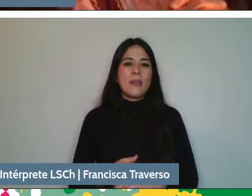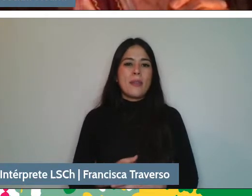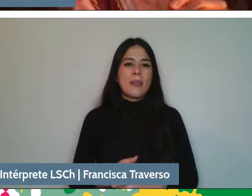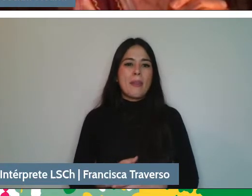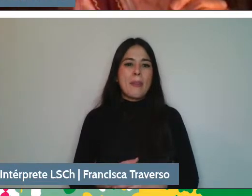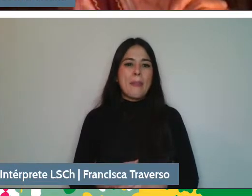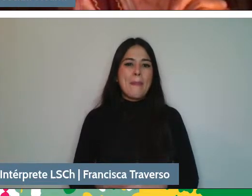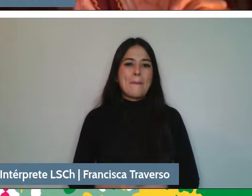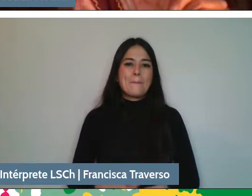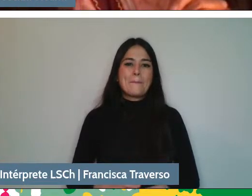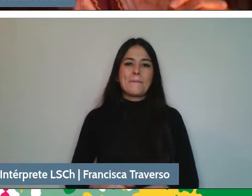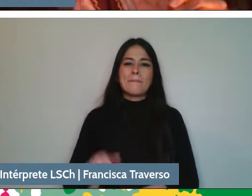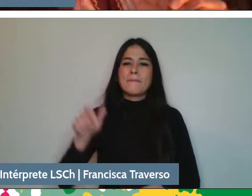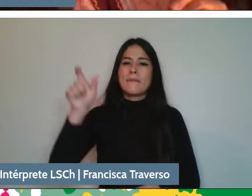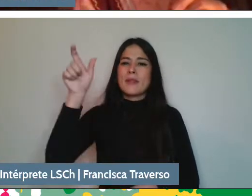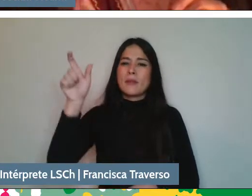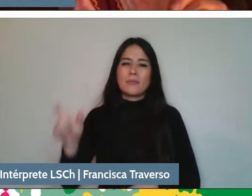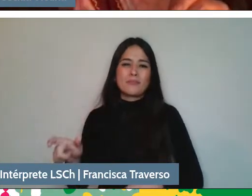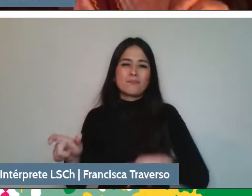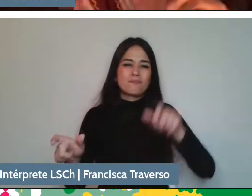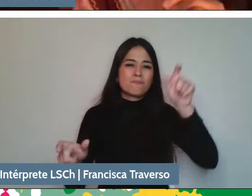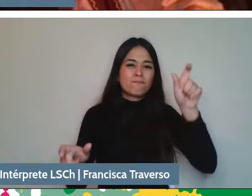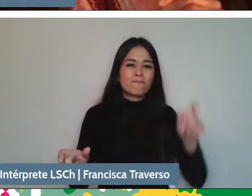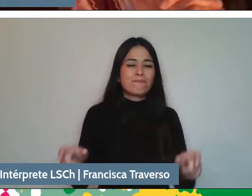Grandes, estas dos grandes mujeres artistas